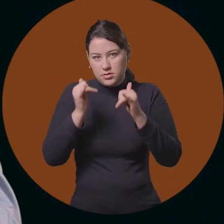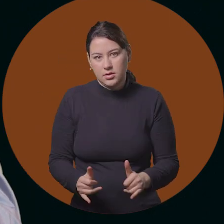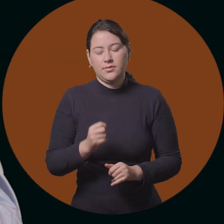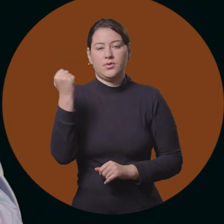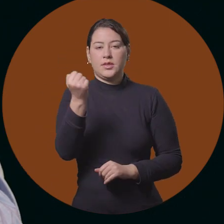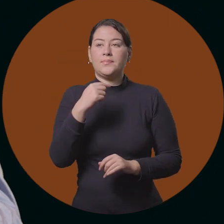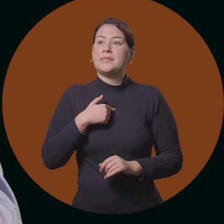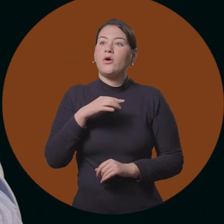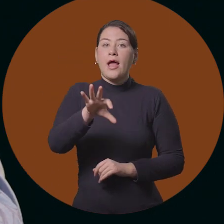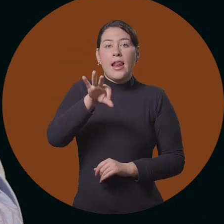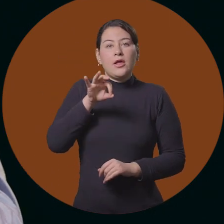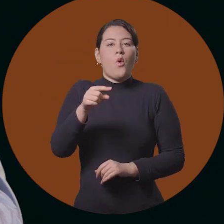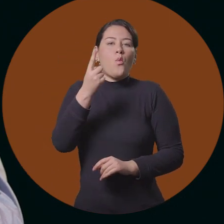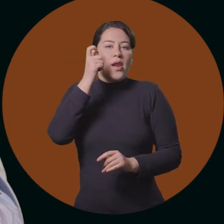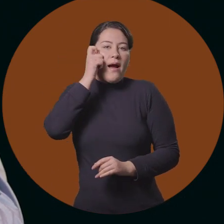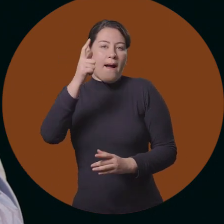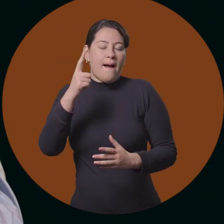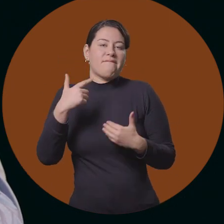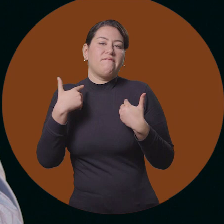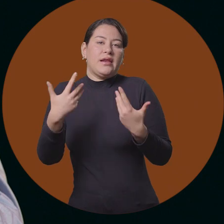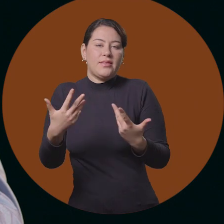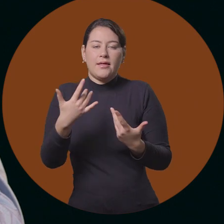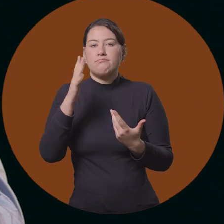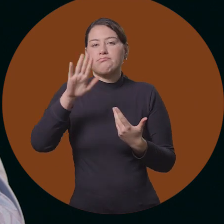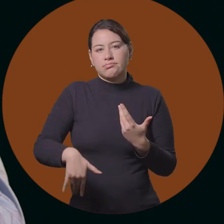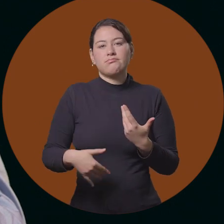Si tuviera que elegir una de ellas, de todas, es el pensamiento crítico.